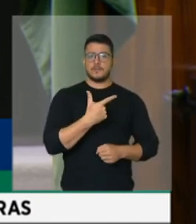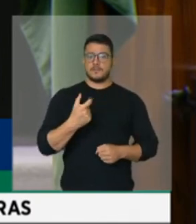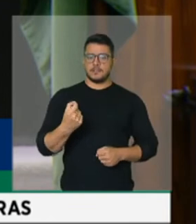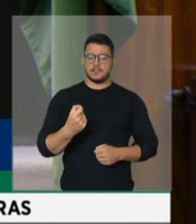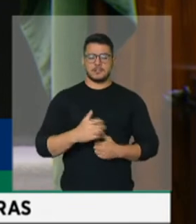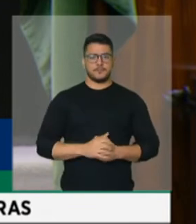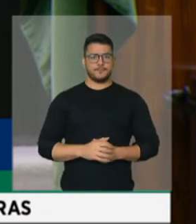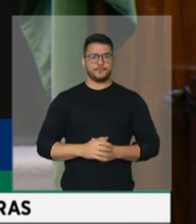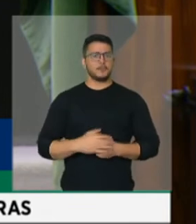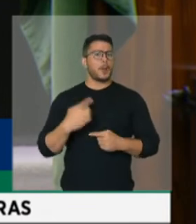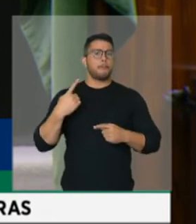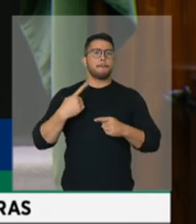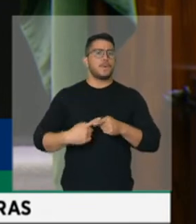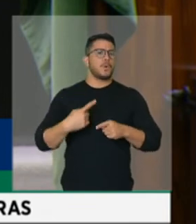ELETROBRAS. UMA COMPANHIA...